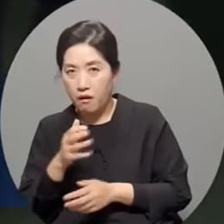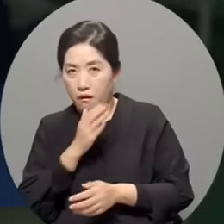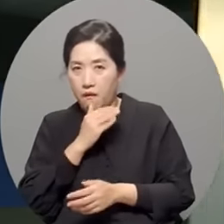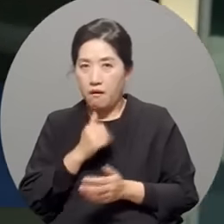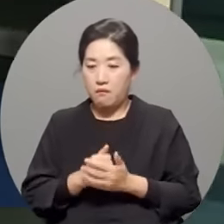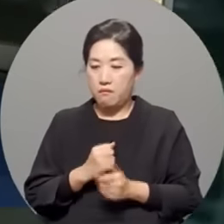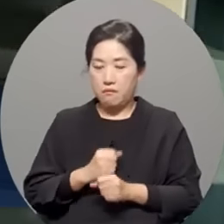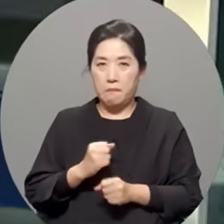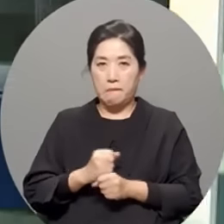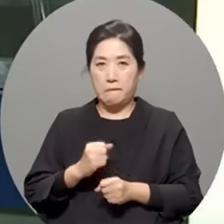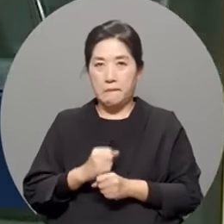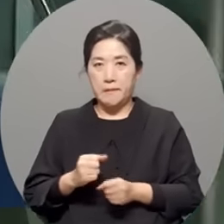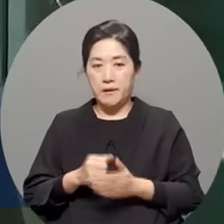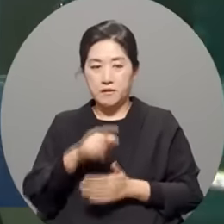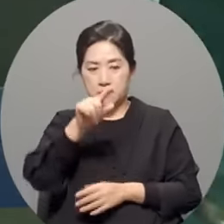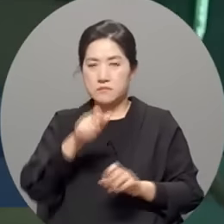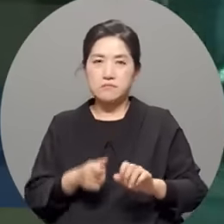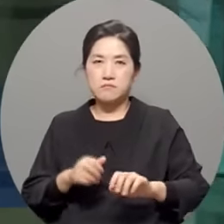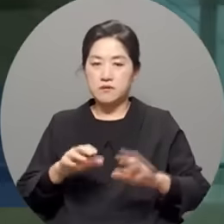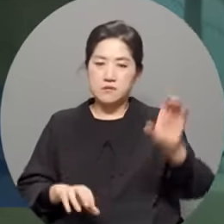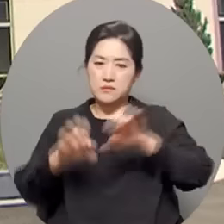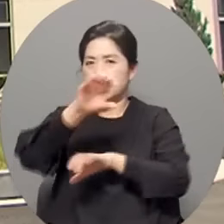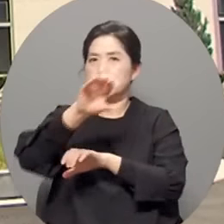나중에 세밀하게 검토에 들어가 보니까자기들도 뜨악한 거지, 앞뒤가 지금 바뀐